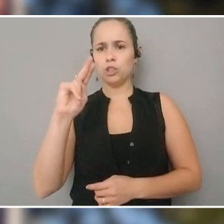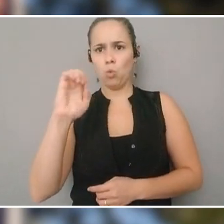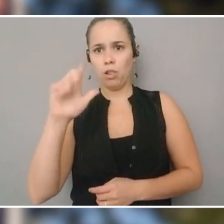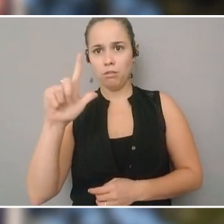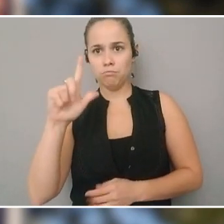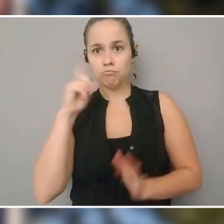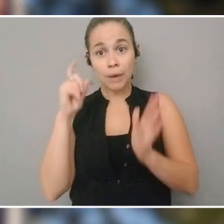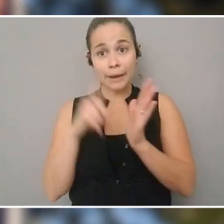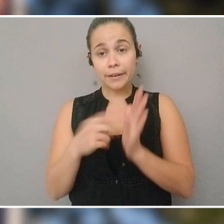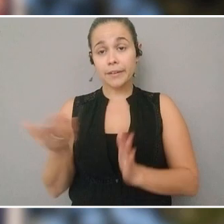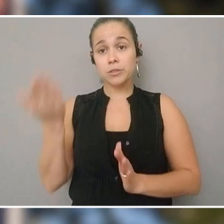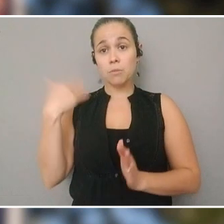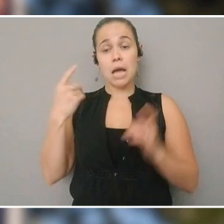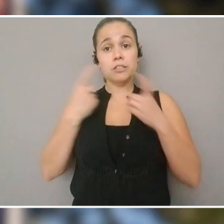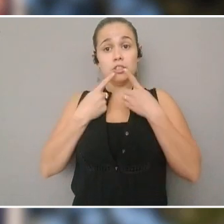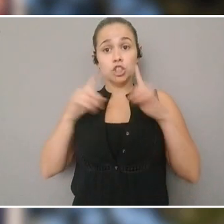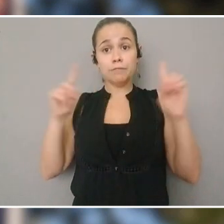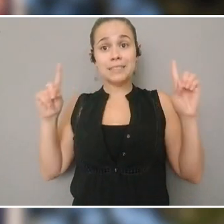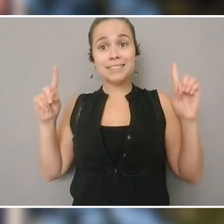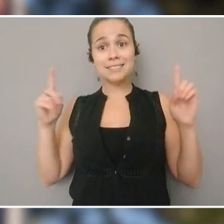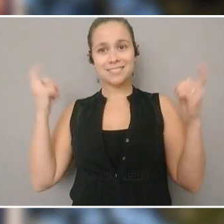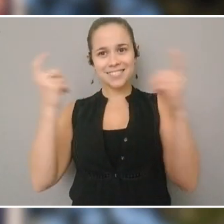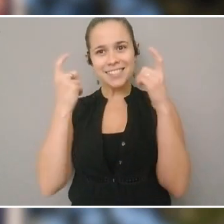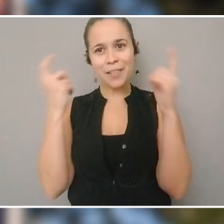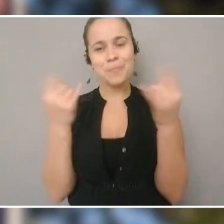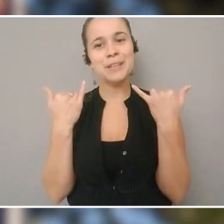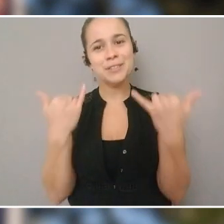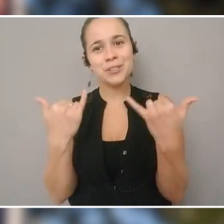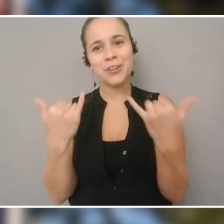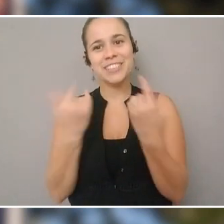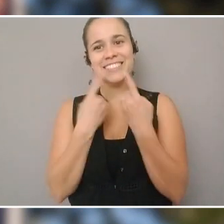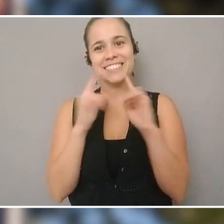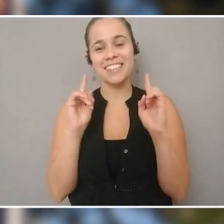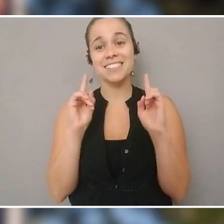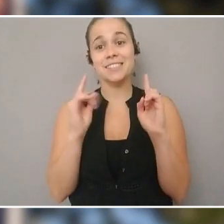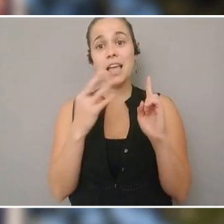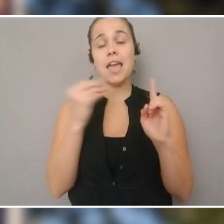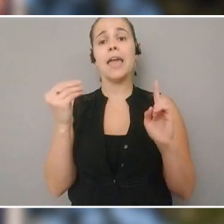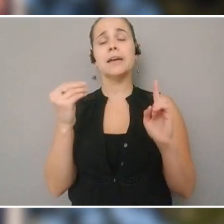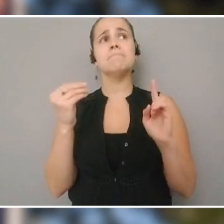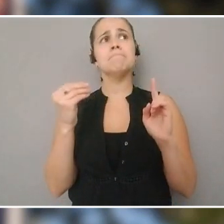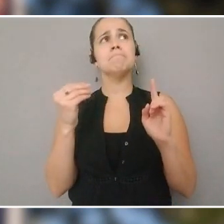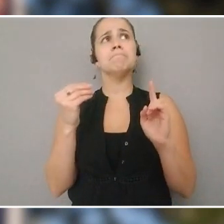pasados, celebren su exitos